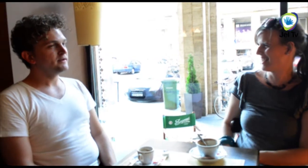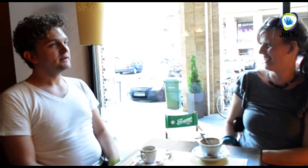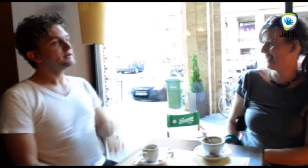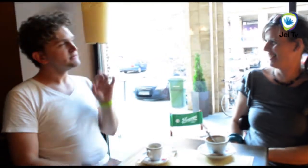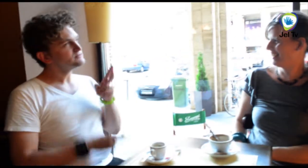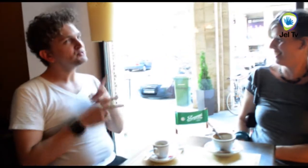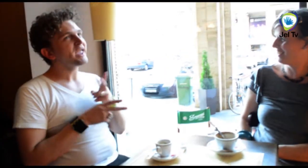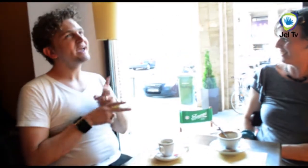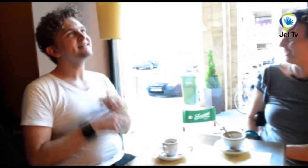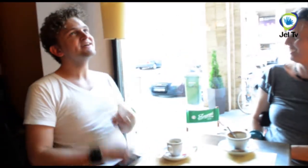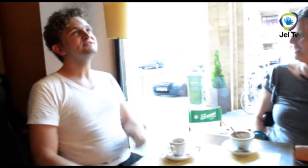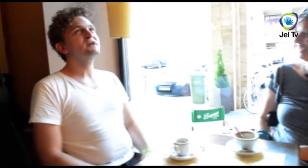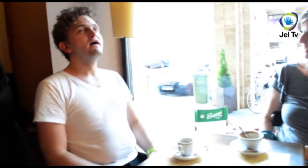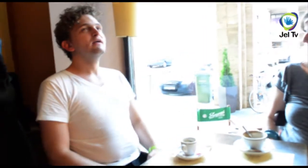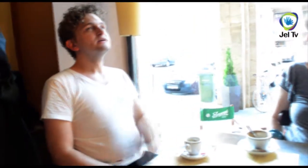Jó kérdés!